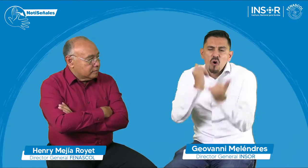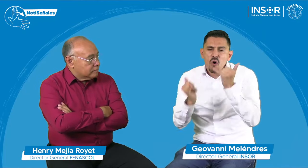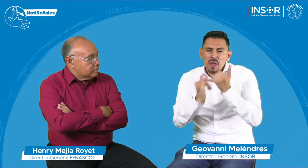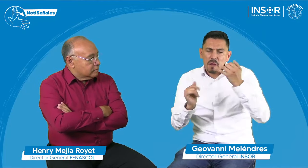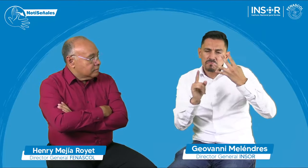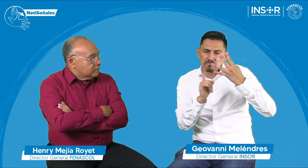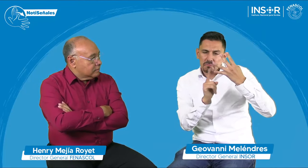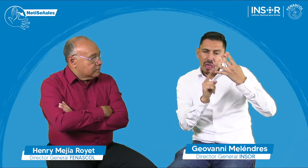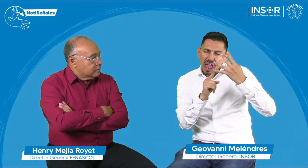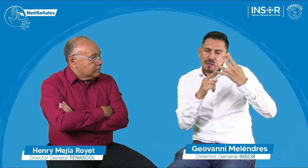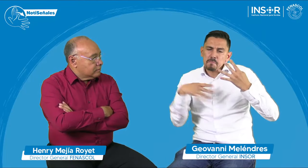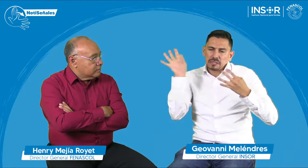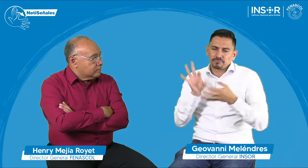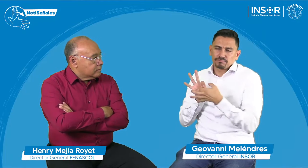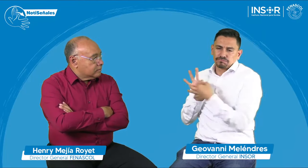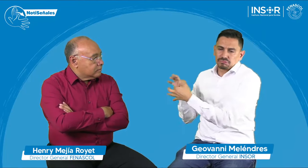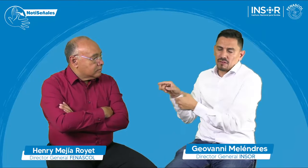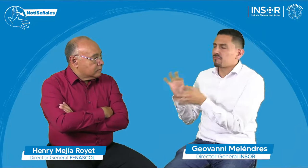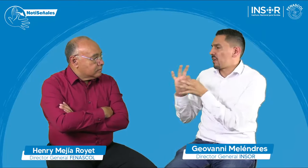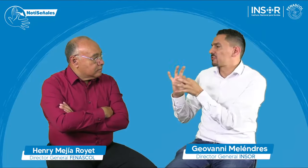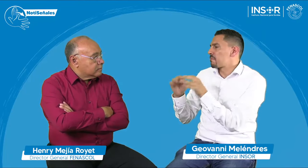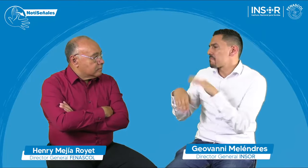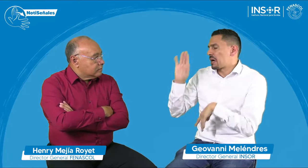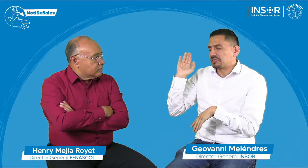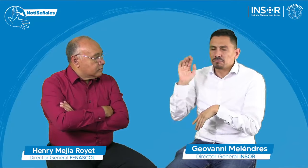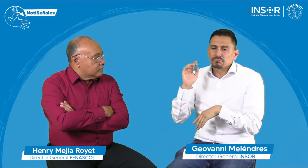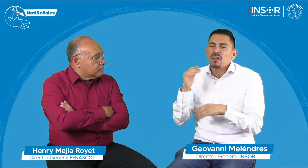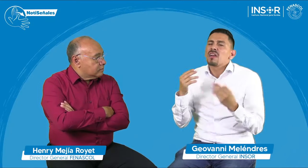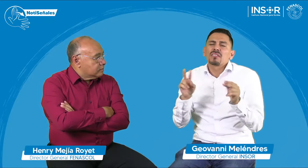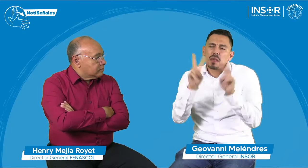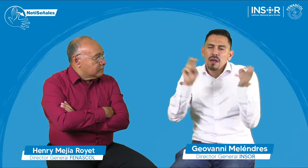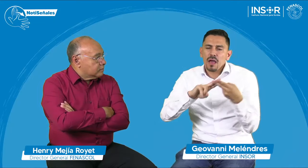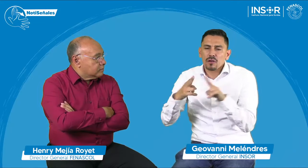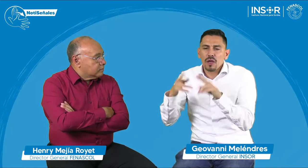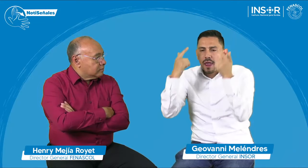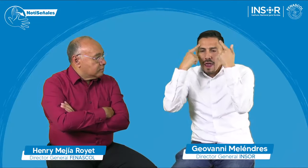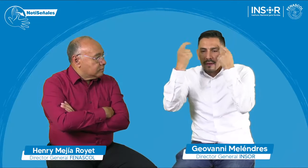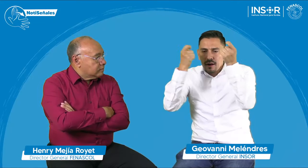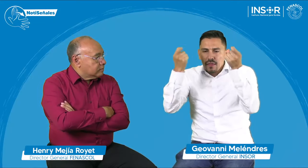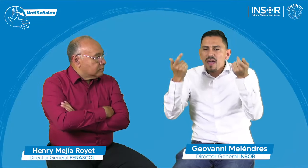algo seguro pero es una